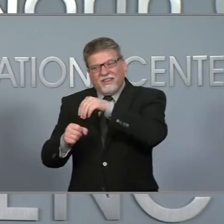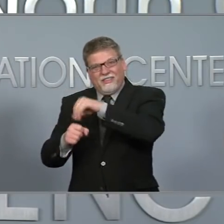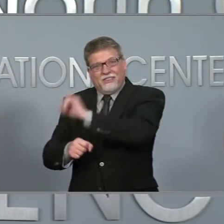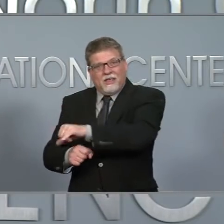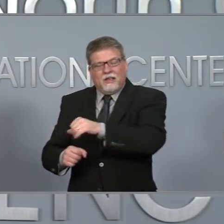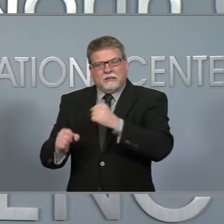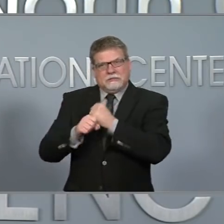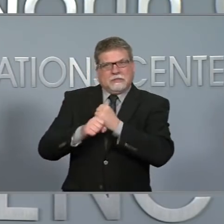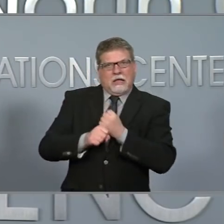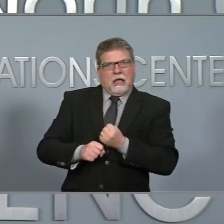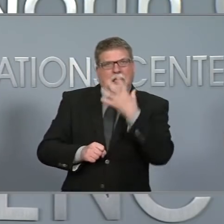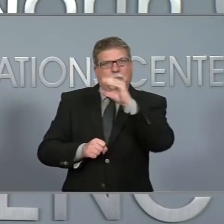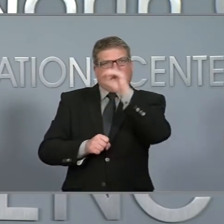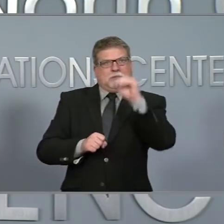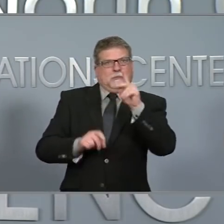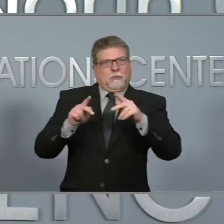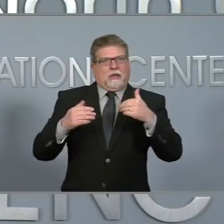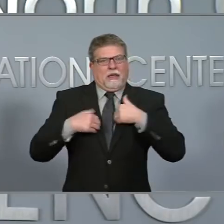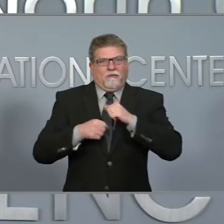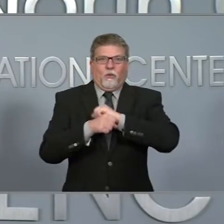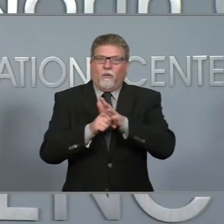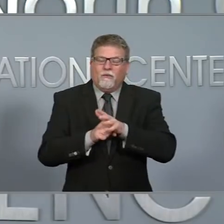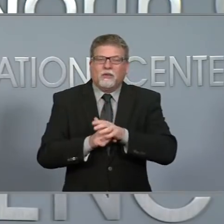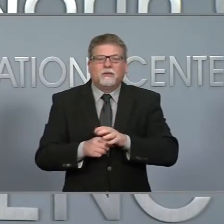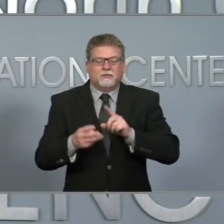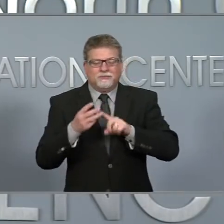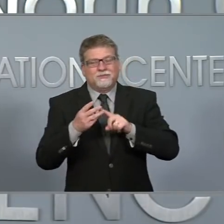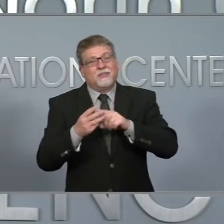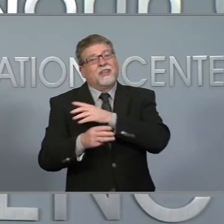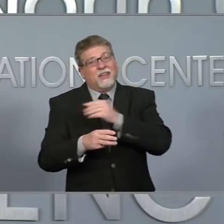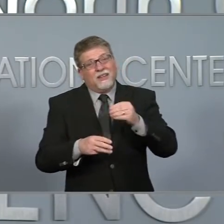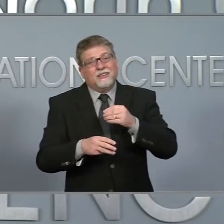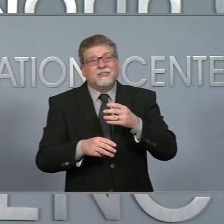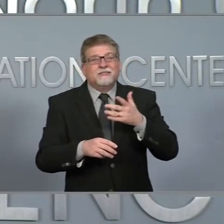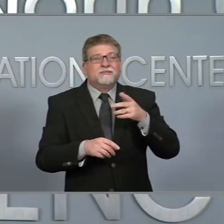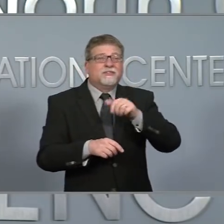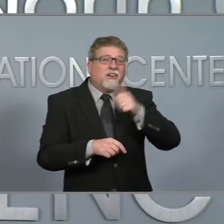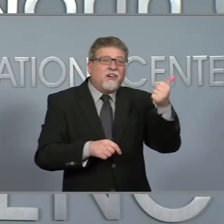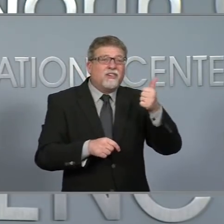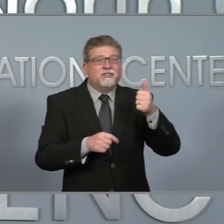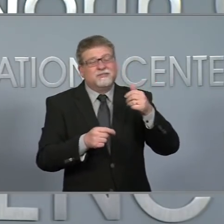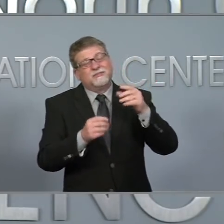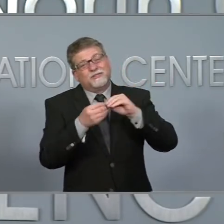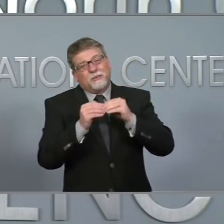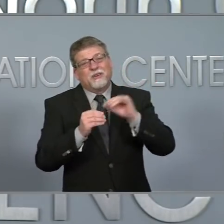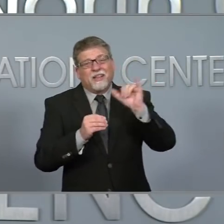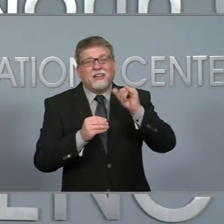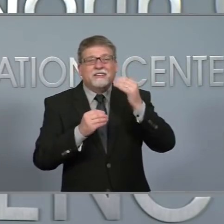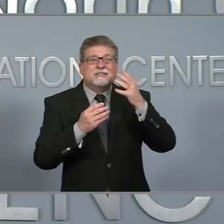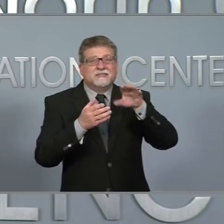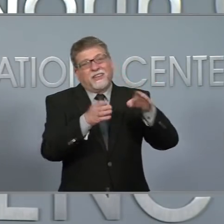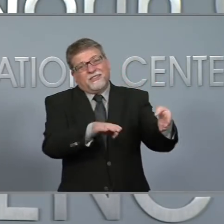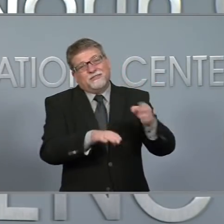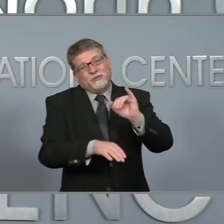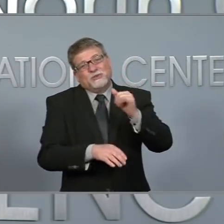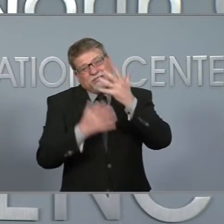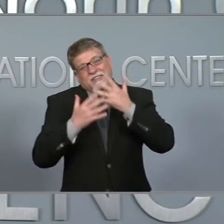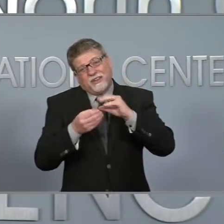monitoreo de aguas sucias y es es otra métrica que nos ayuda para tener una tendencia en las y de covid diecinueve en las